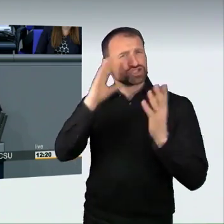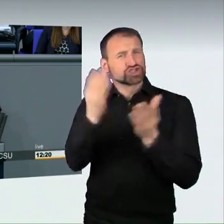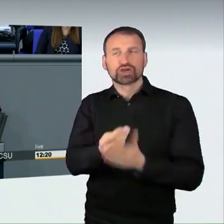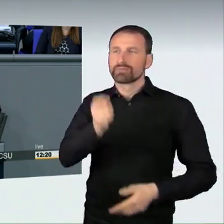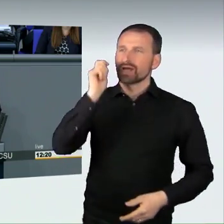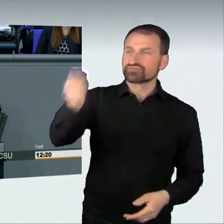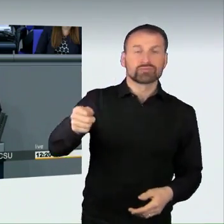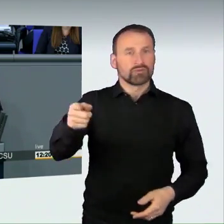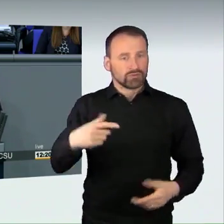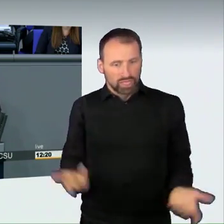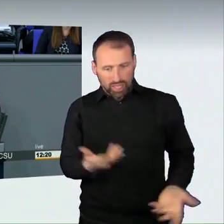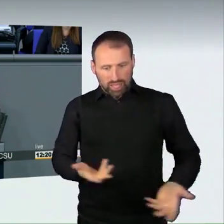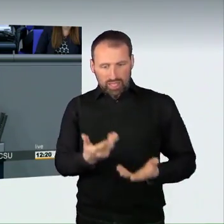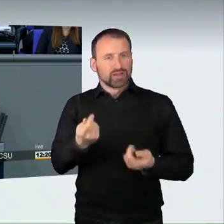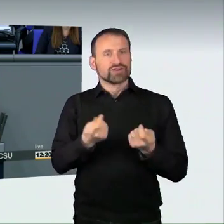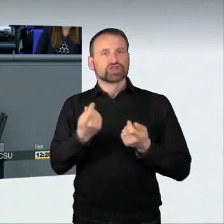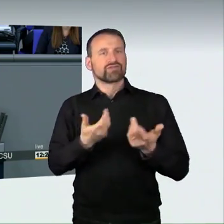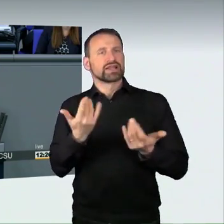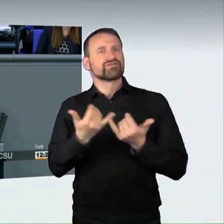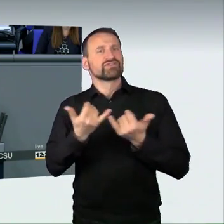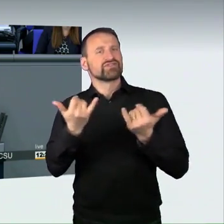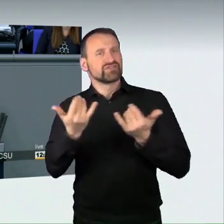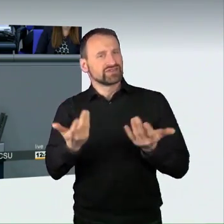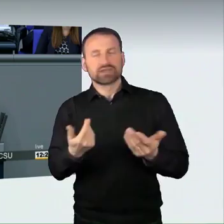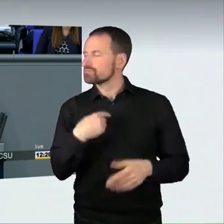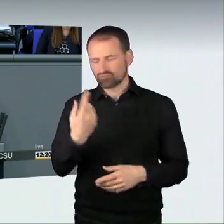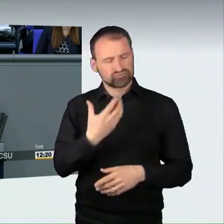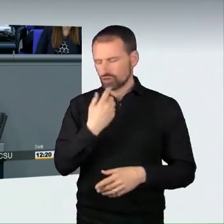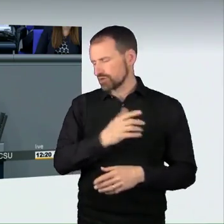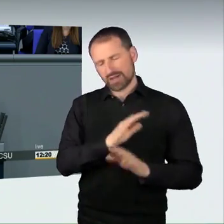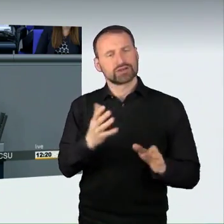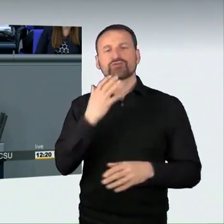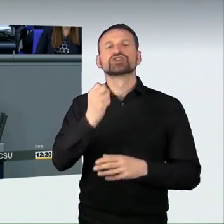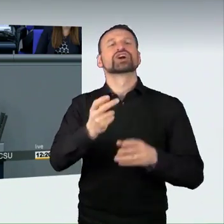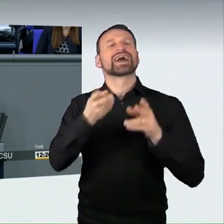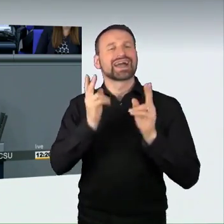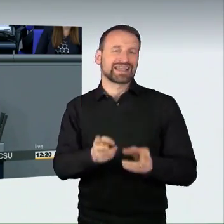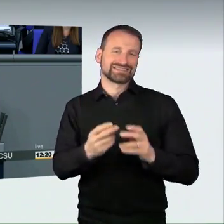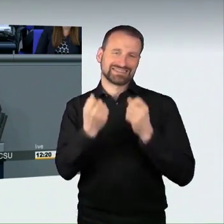die er zurückzahlen müsste, konfrontiert sehen. Dies könnte ihn eventuell sogar in ernsthafte wirtschaftliche Schwierigkeiten bringen. Deswegen haben